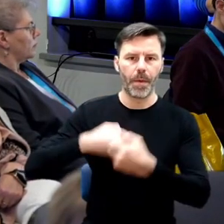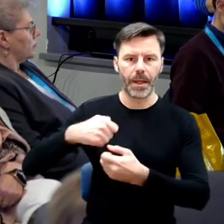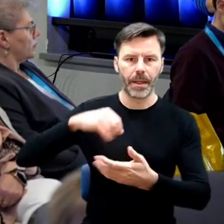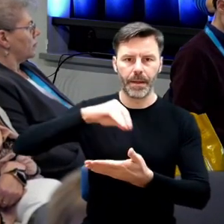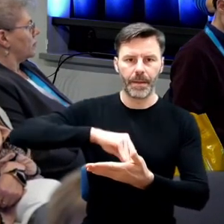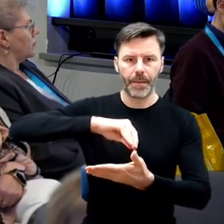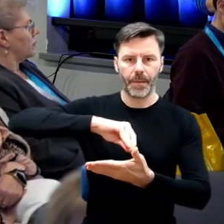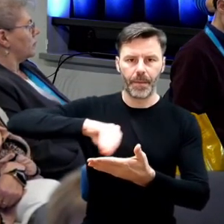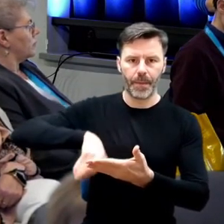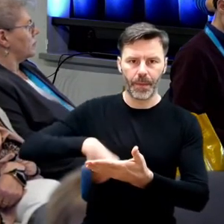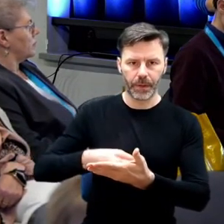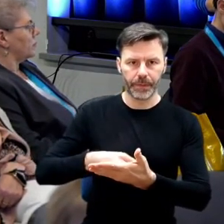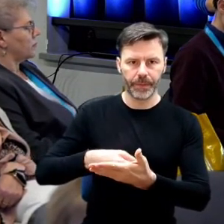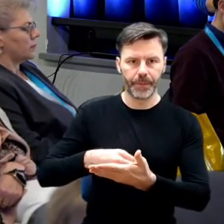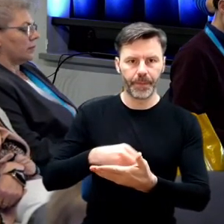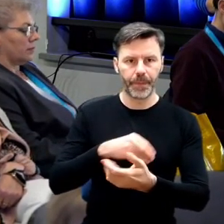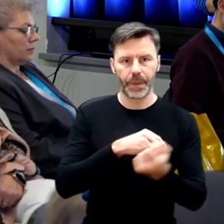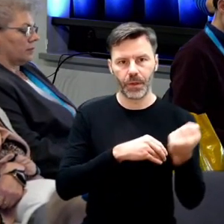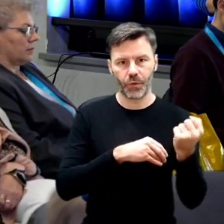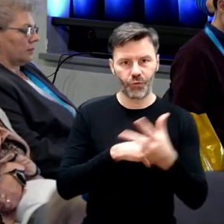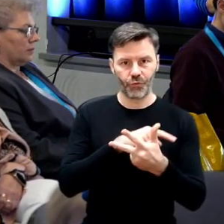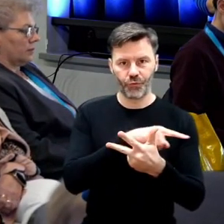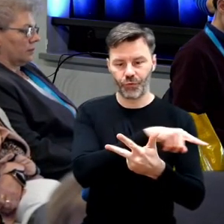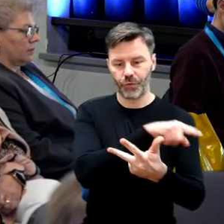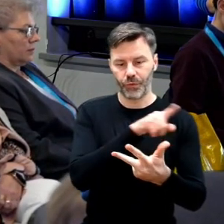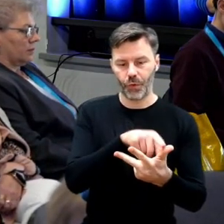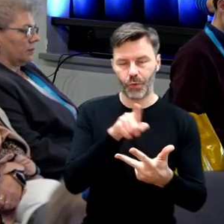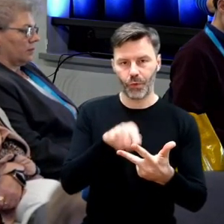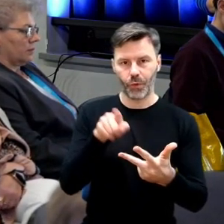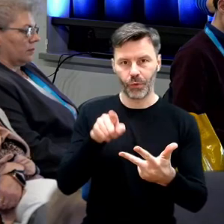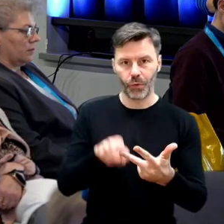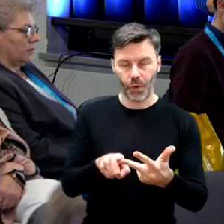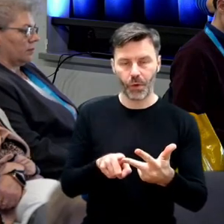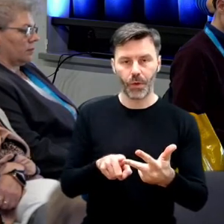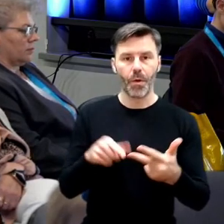wszystkie te trzy podmioty, które musiałyby się uruchomić,